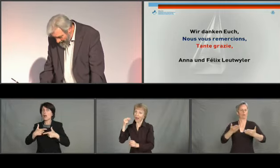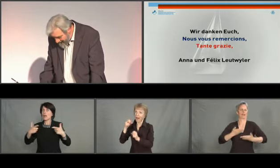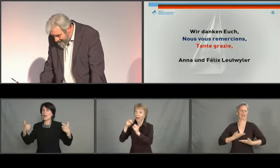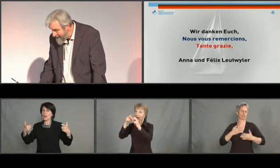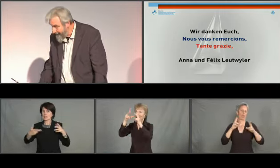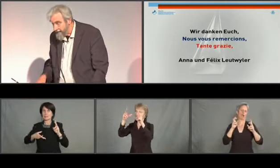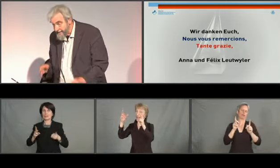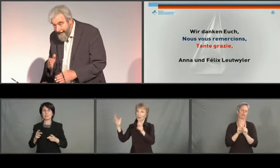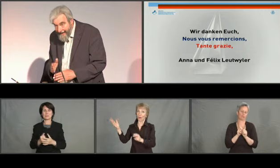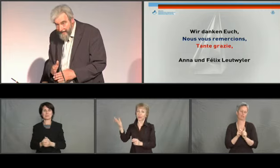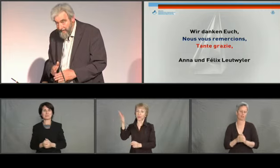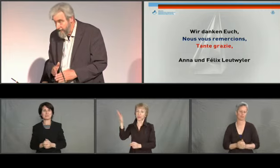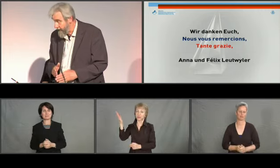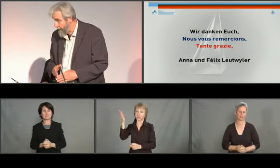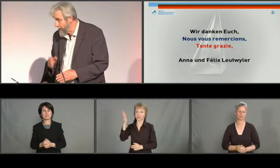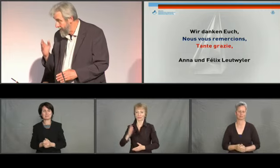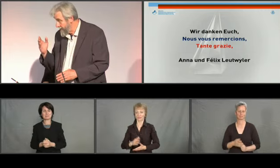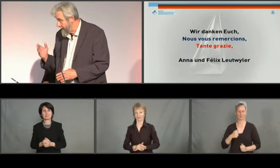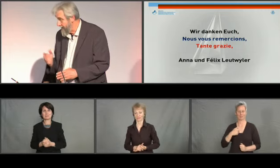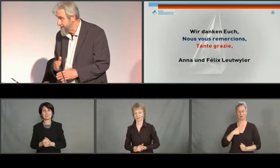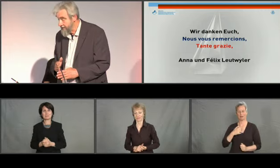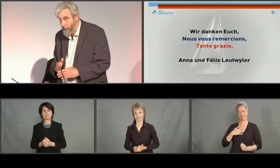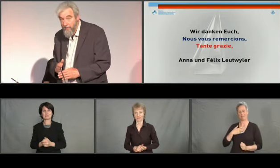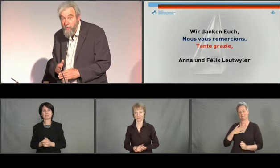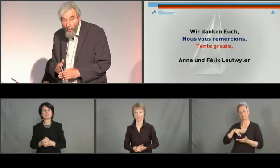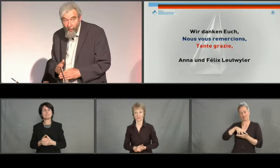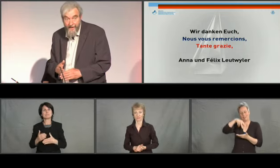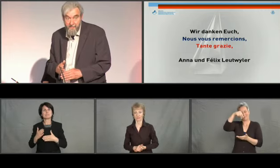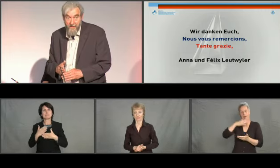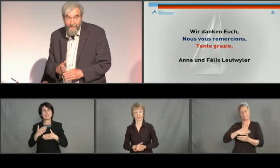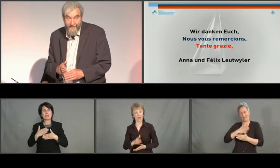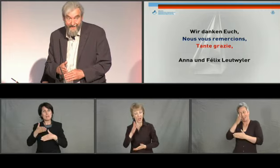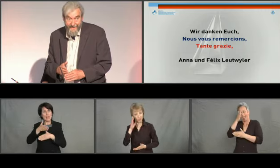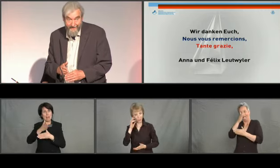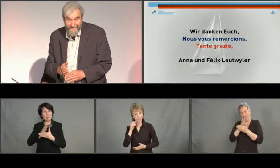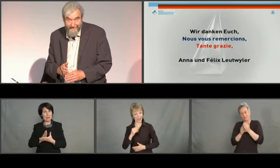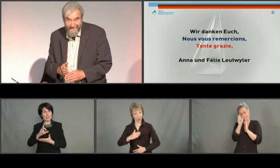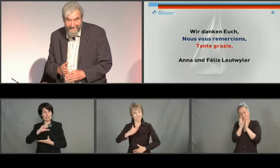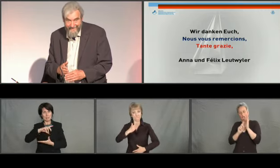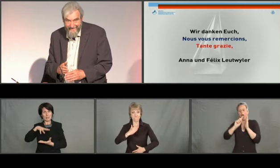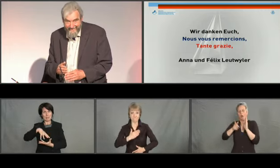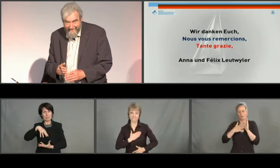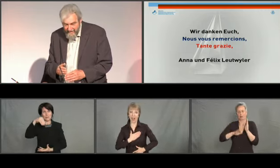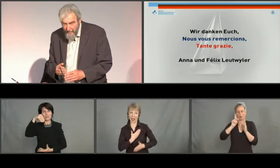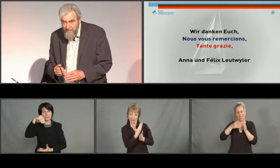Und so möchte ich meinen Teil vom Prix VISIO noch einmal verteilen.